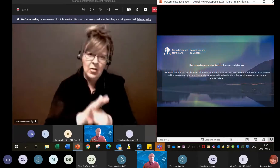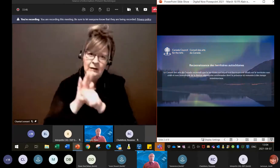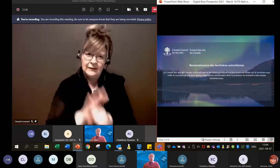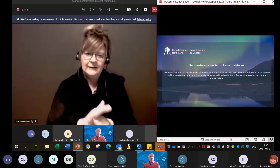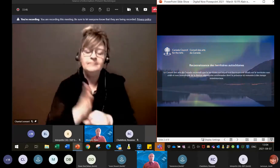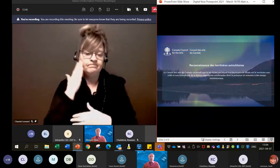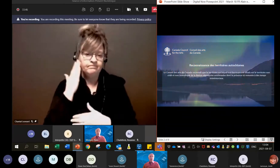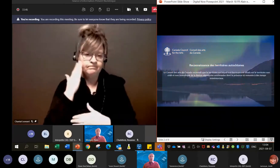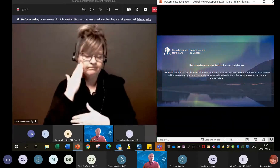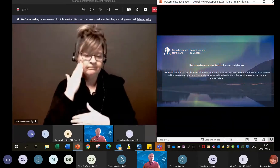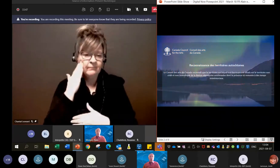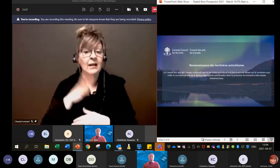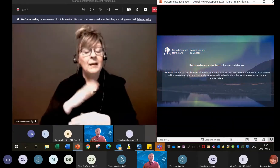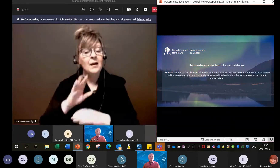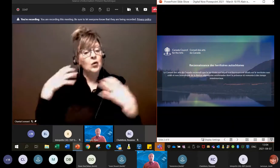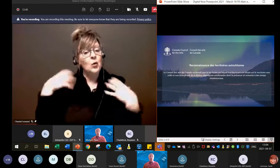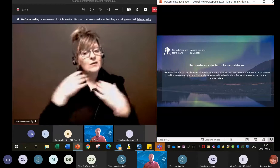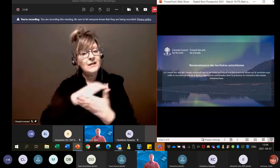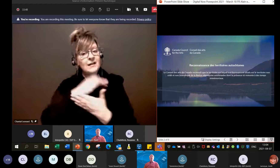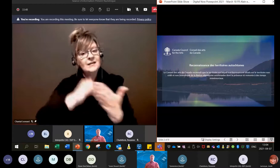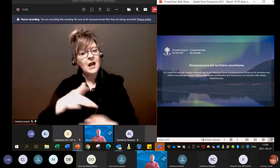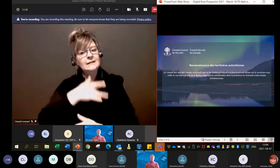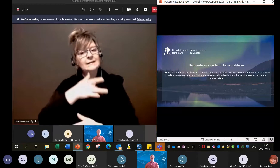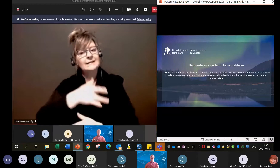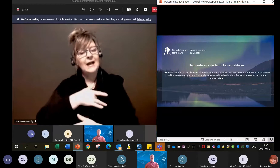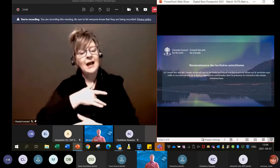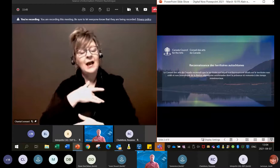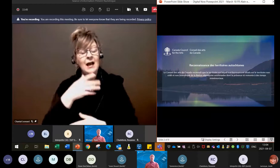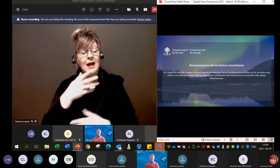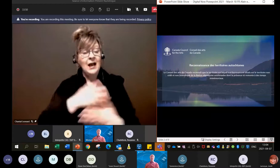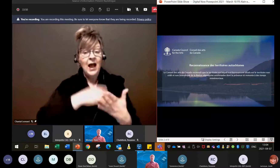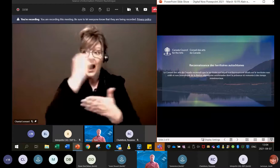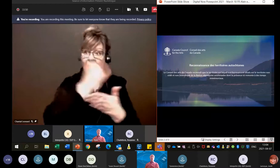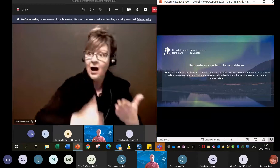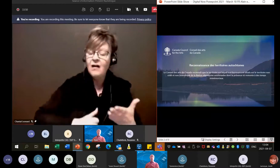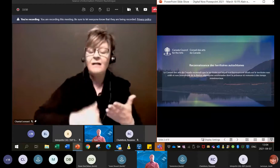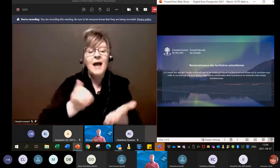contribuent au processus de